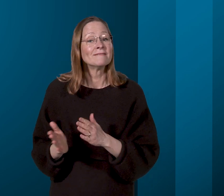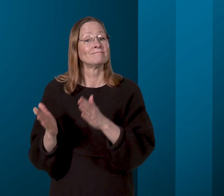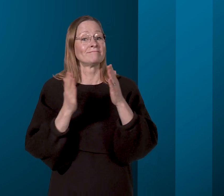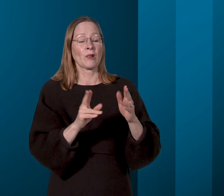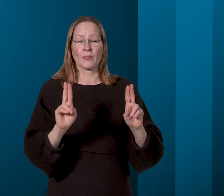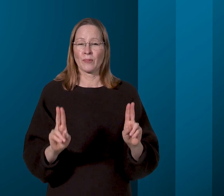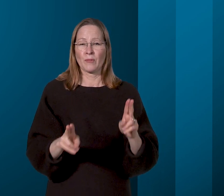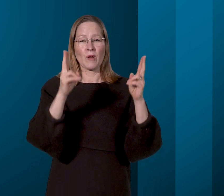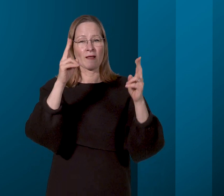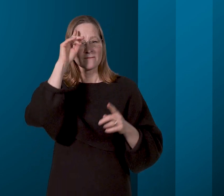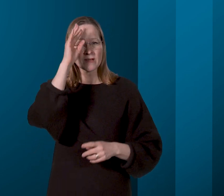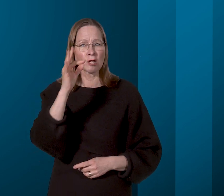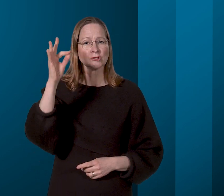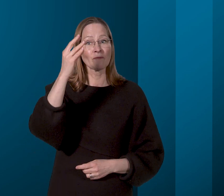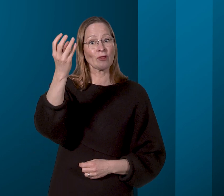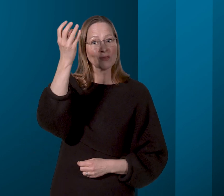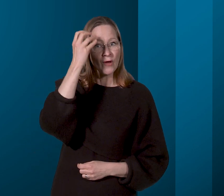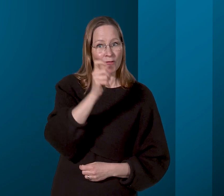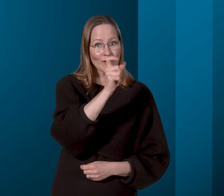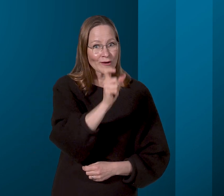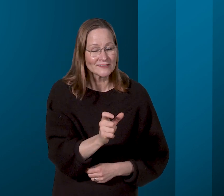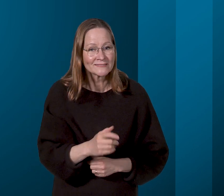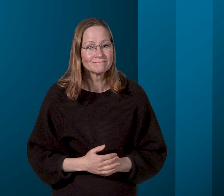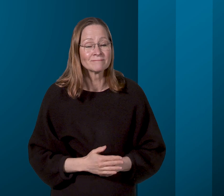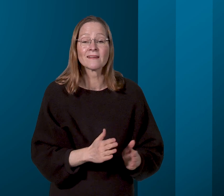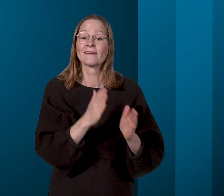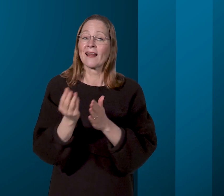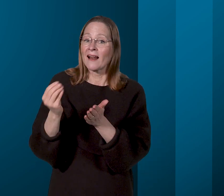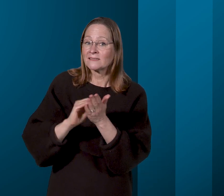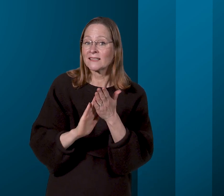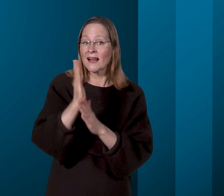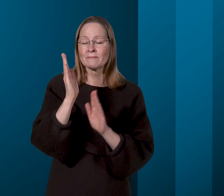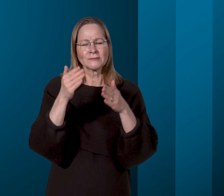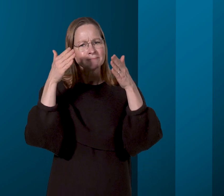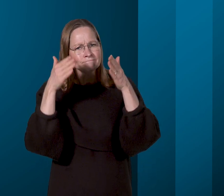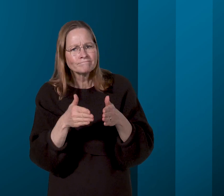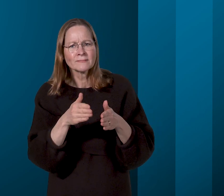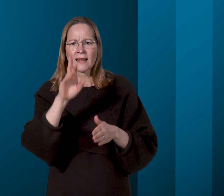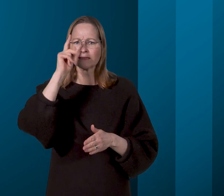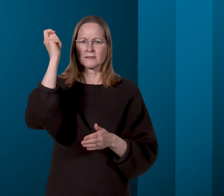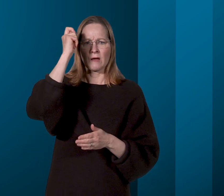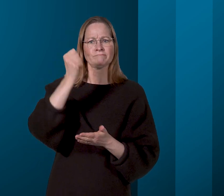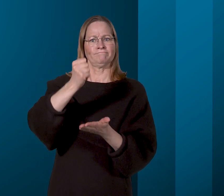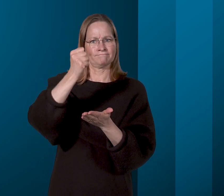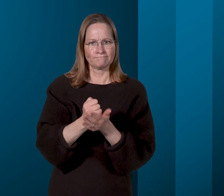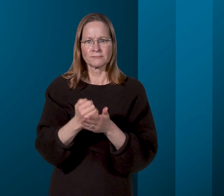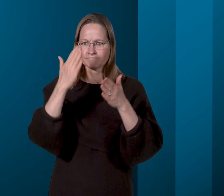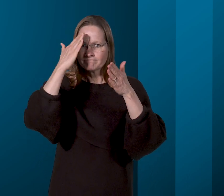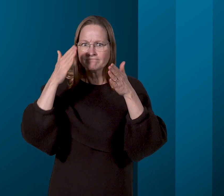ja tuoreesta filosofian tohtorista. Lisäksi lehdessä pureudutaan Helsingin kaupungin päätökseen -